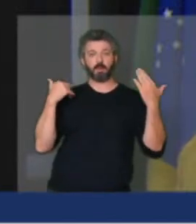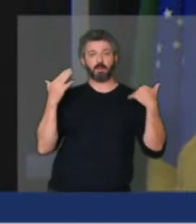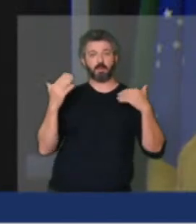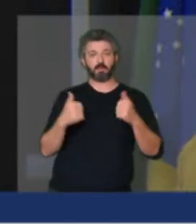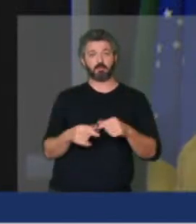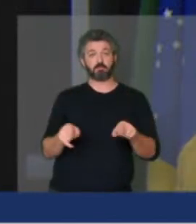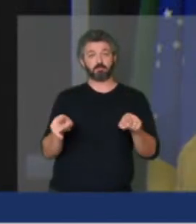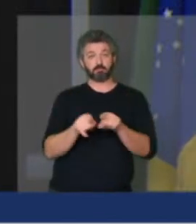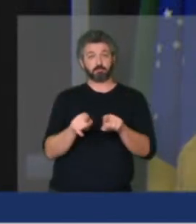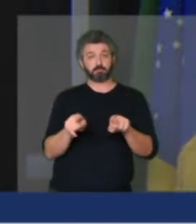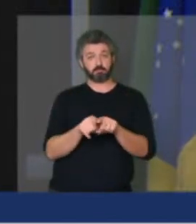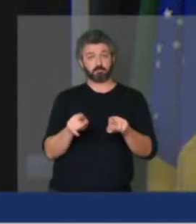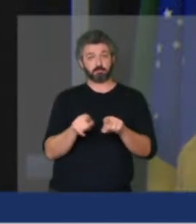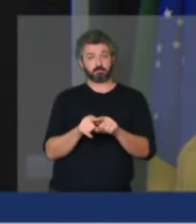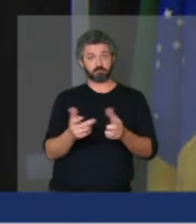OUTRO MOTIVO QUE ME TRAZ GRANDE SATISFAÇÃO É ... É